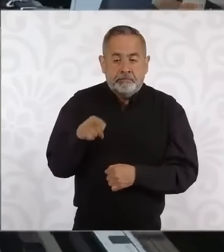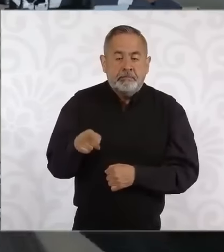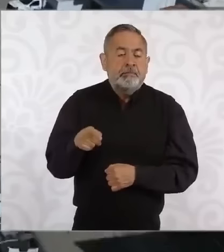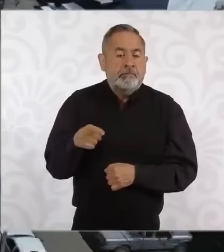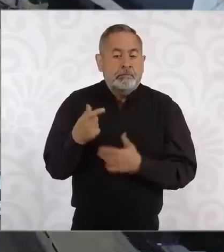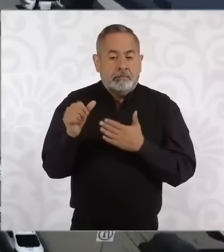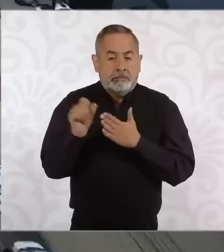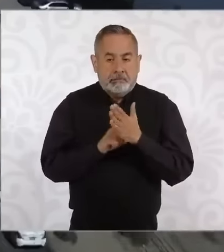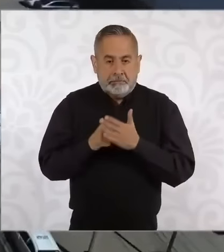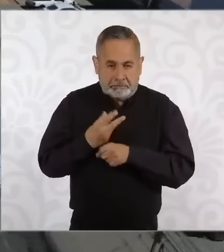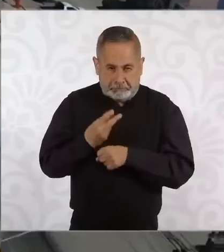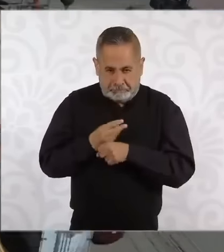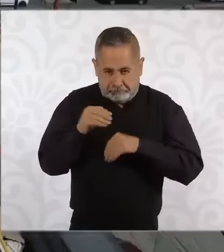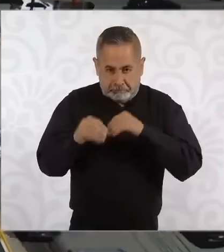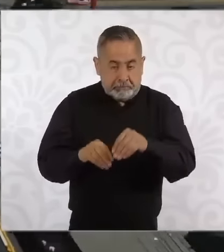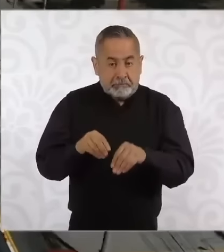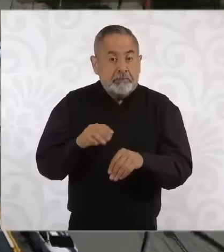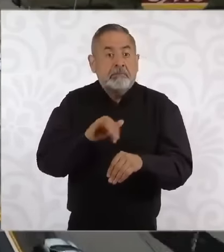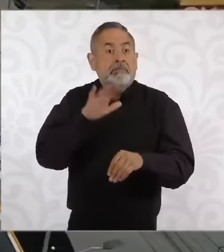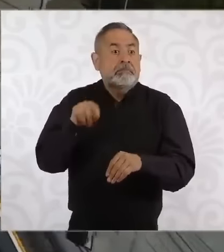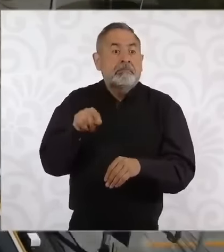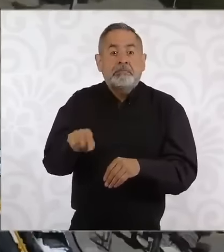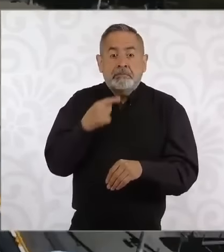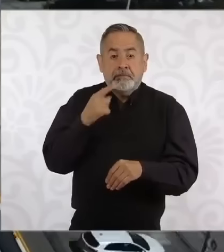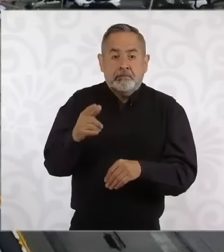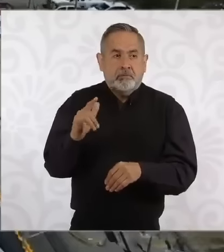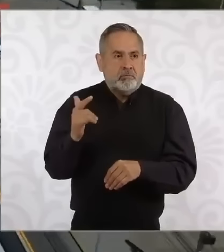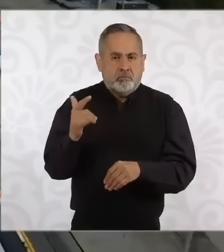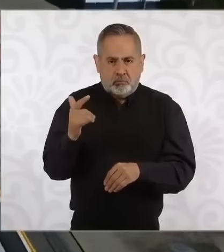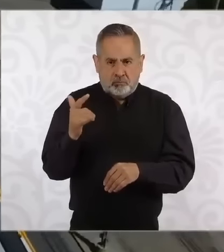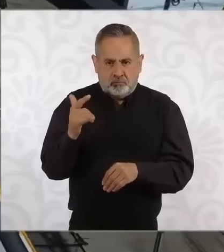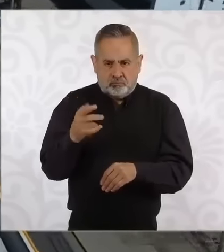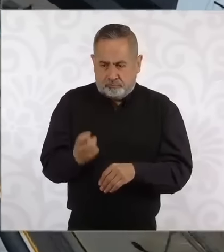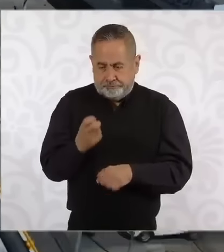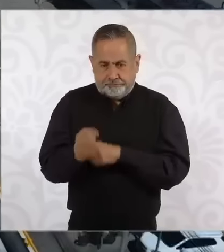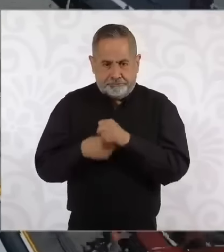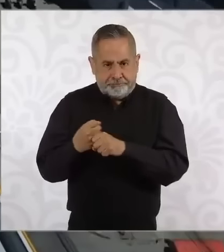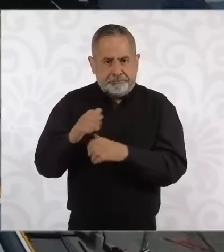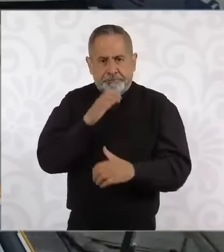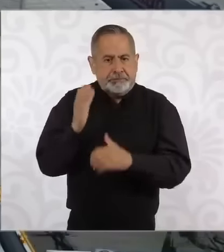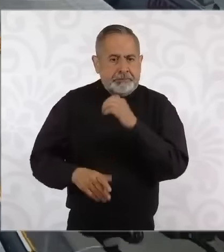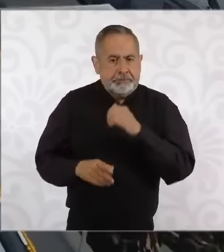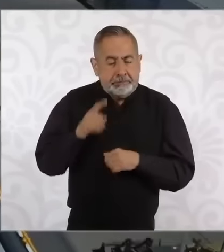meses. Este estaba programado para acabarse en julio de este año. Casi todos los puentes que